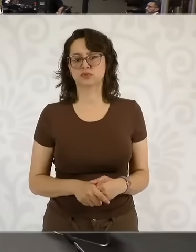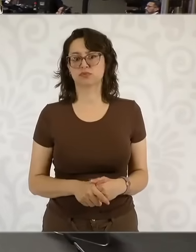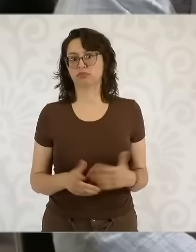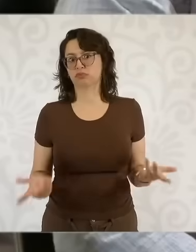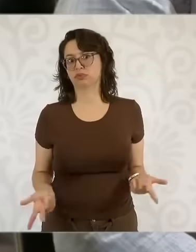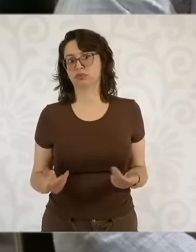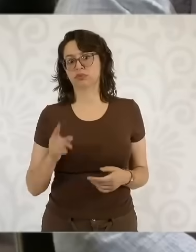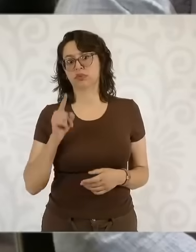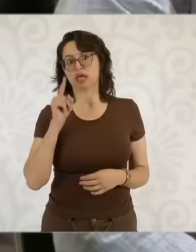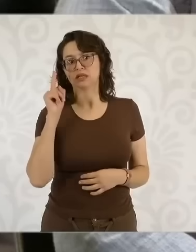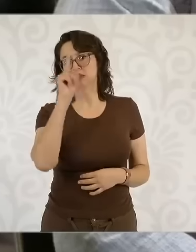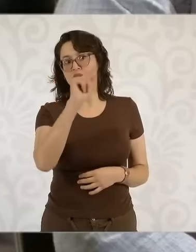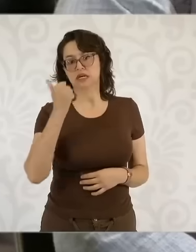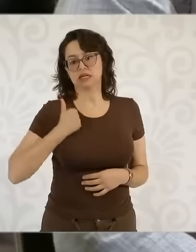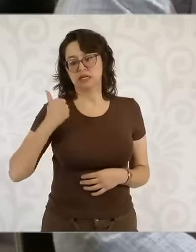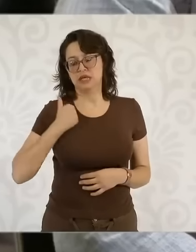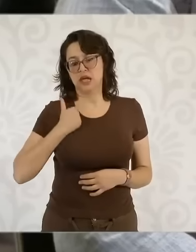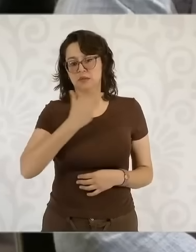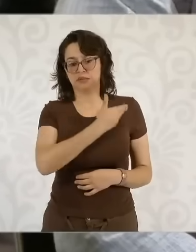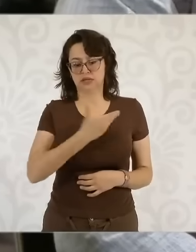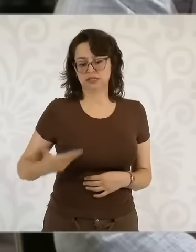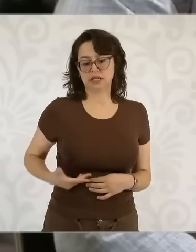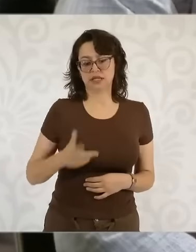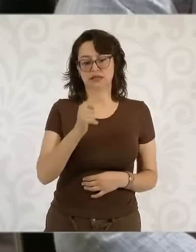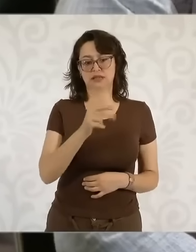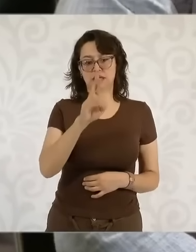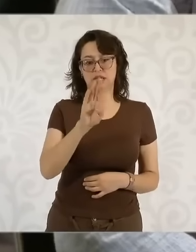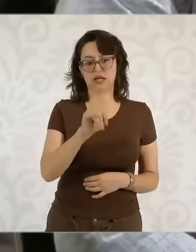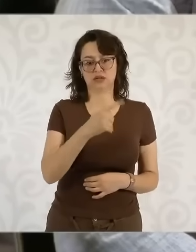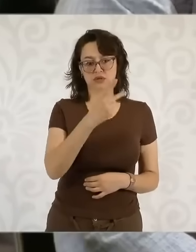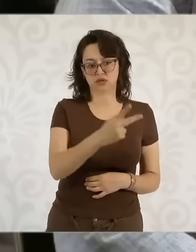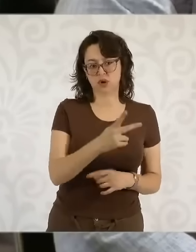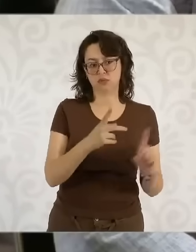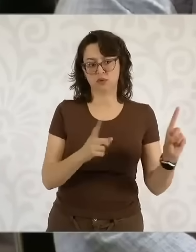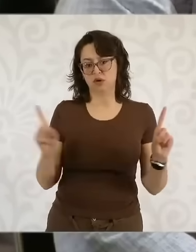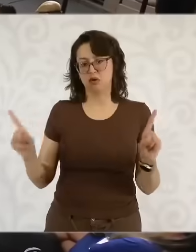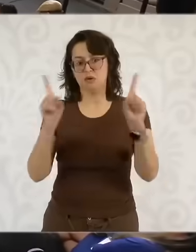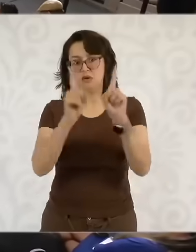Donald Trump Por un lado y por el otro ¿ya no habría un llamado a movilizarse a ver es que el